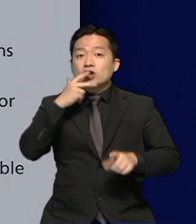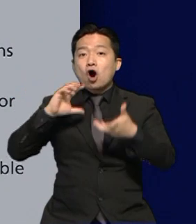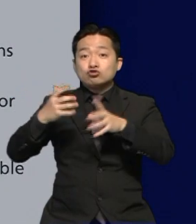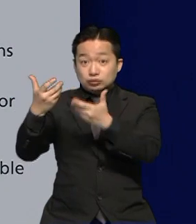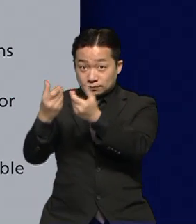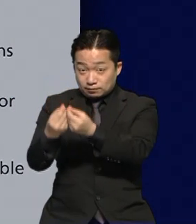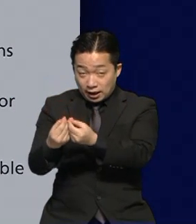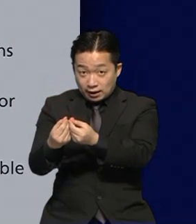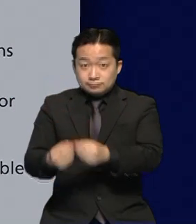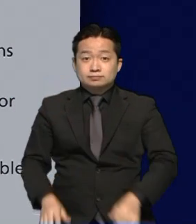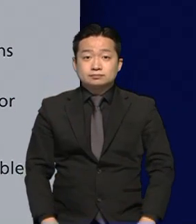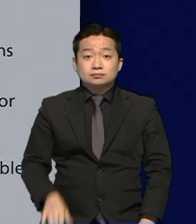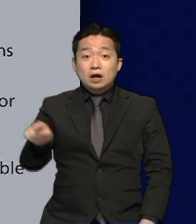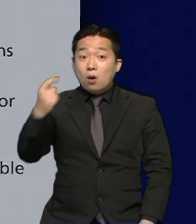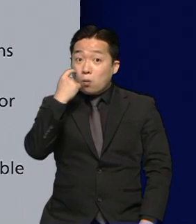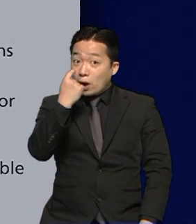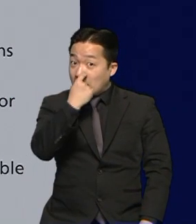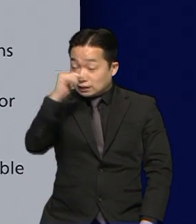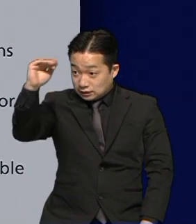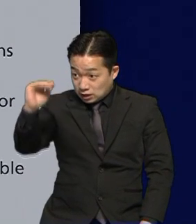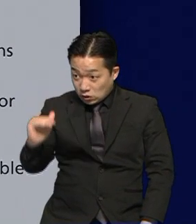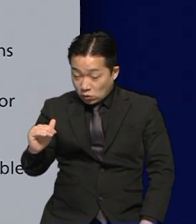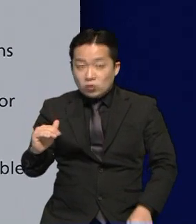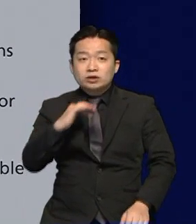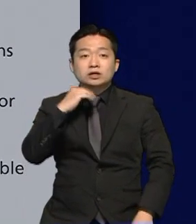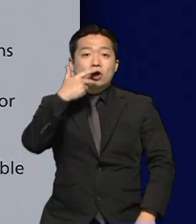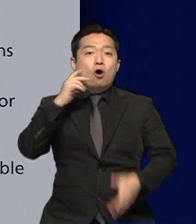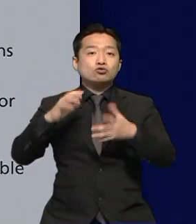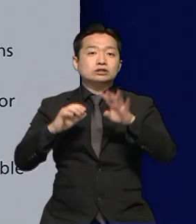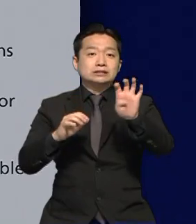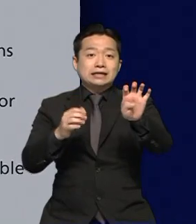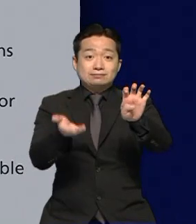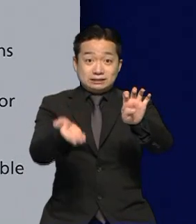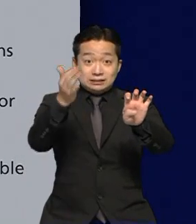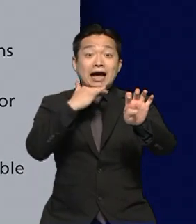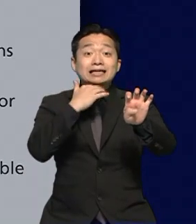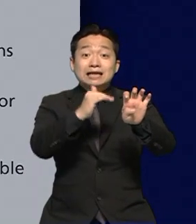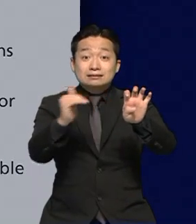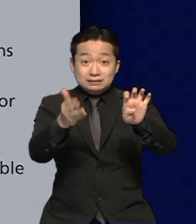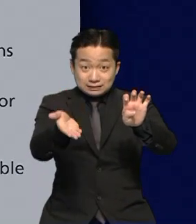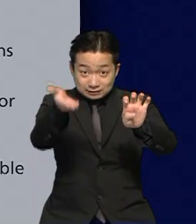확인해 보니 영국은 40세 이상과 위험 요소가 있는 젊은이만 3개월로